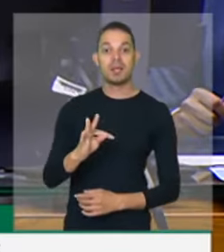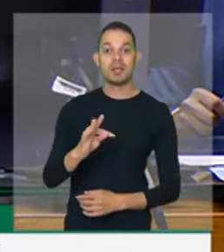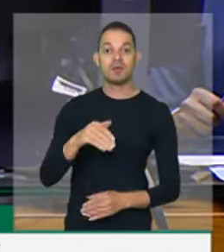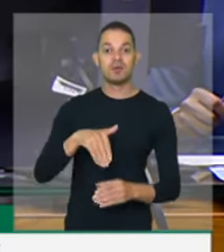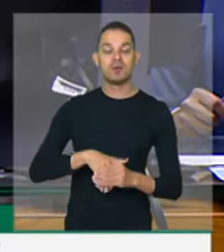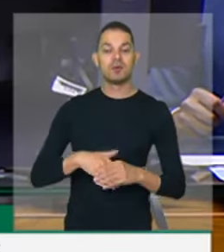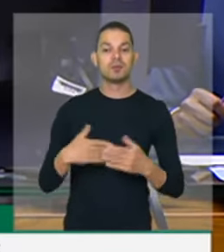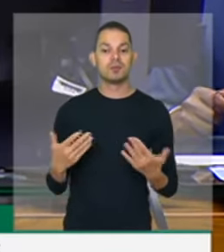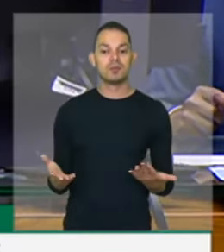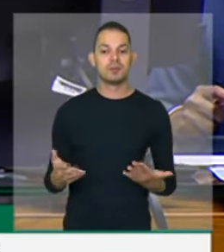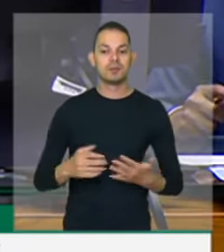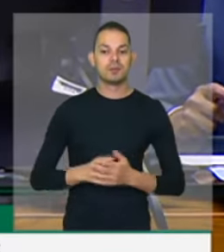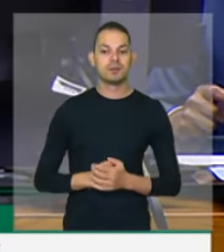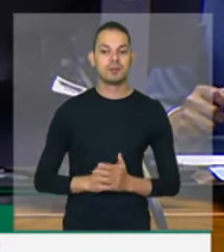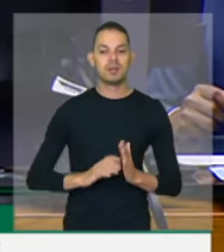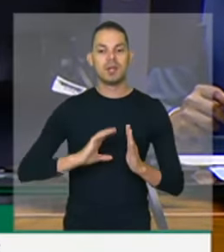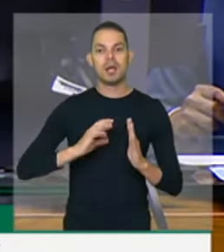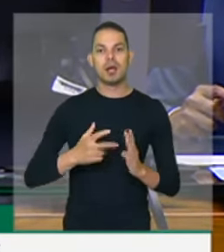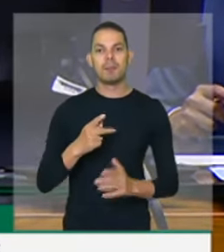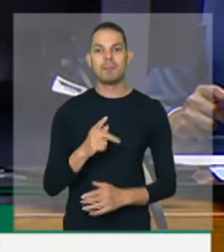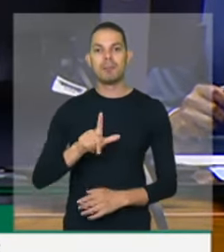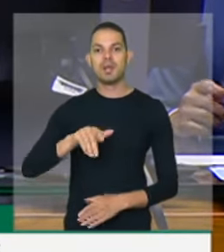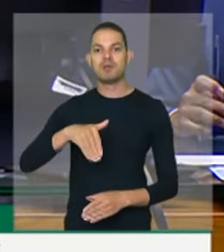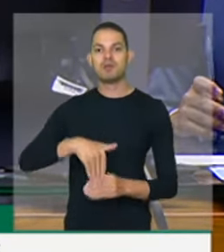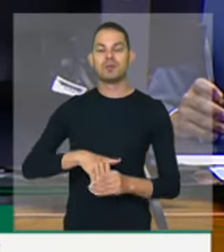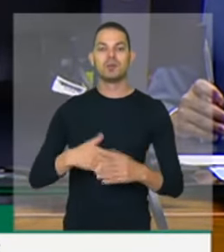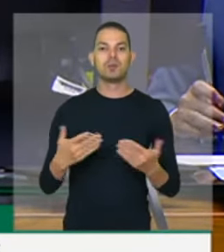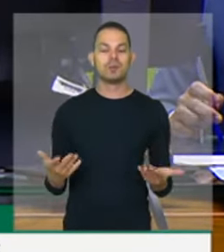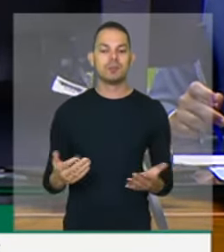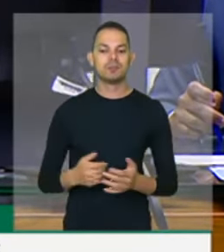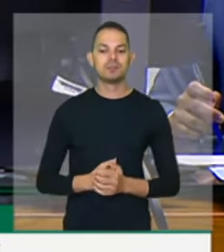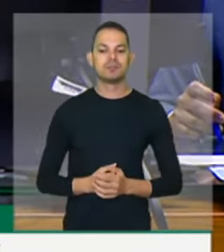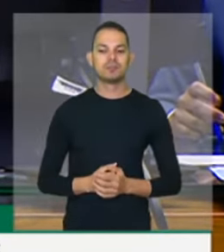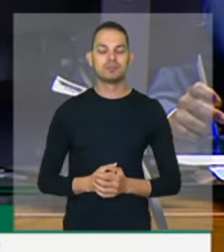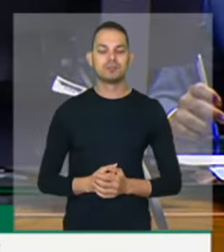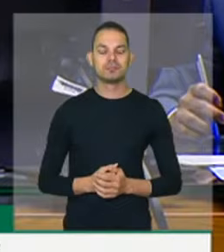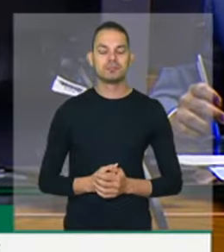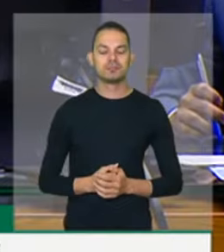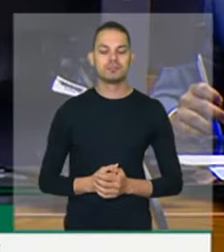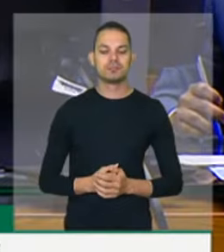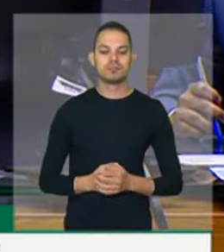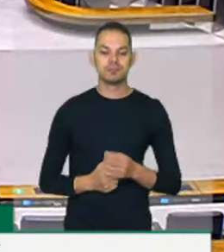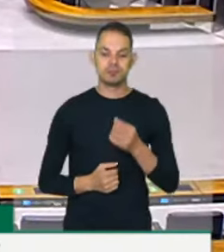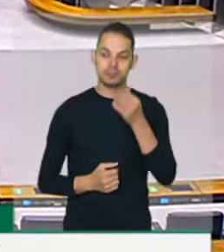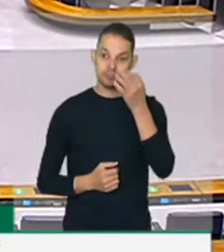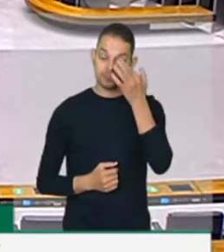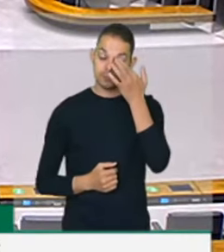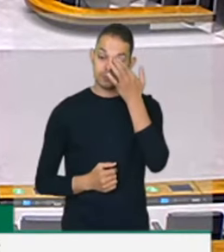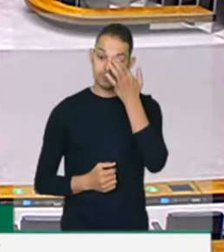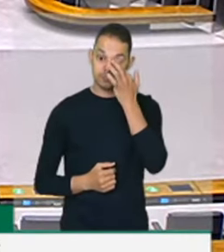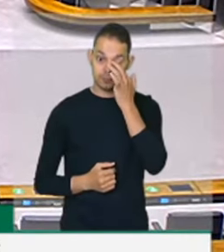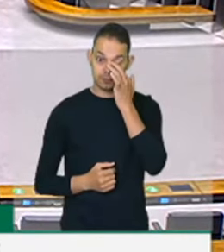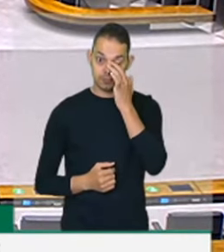ORIENTA O PL? -- [DEPUTADO]: PSL... [DEPUTADA]: PSL. -- [PRESIDENTE]: PSL, DEPUTADA SORAIA. -- [DEPUTADA]: SENHOR